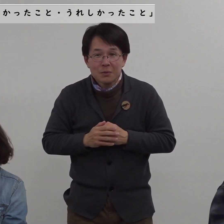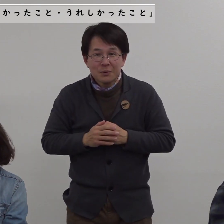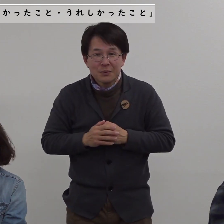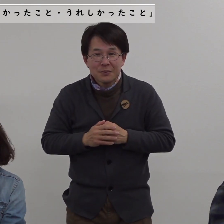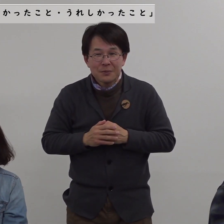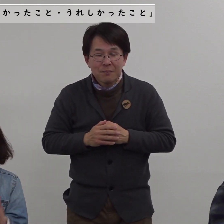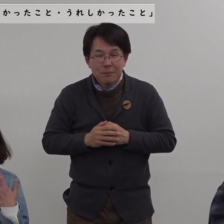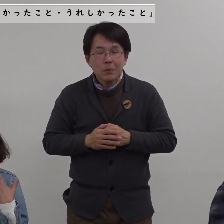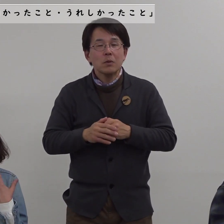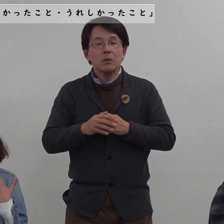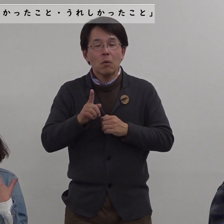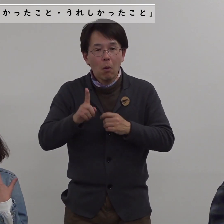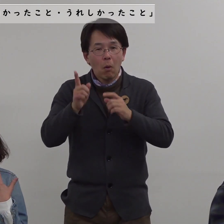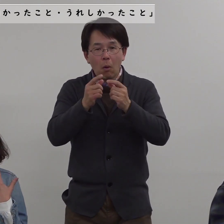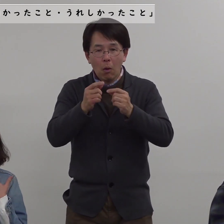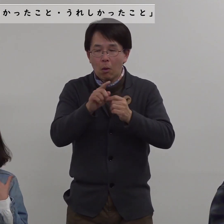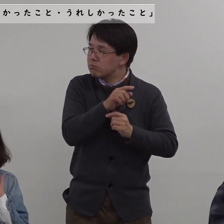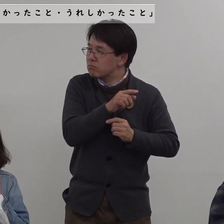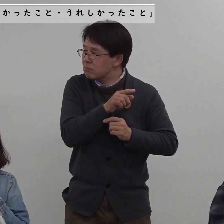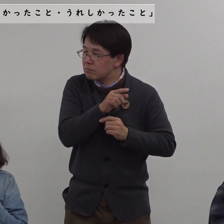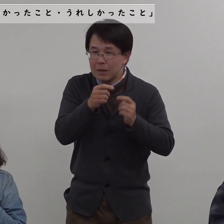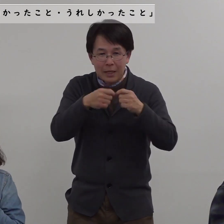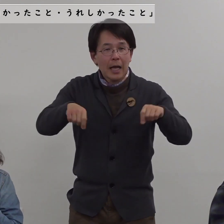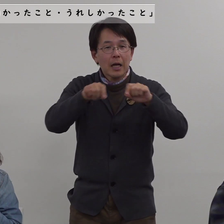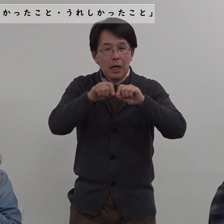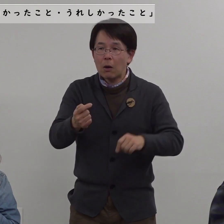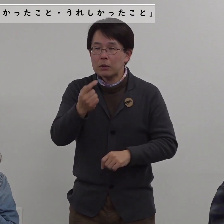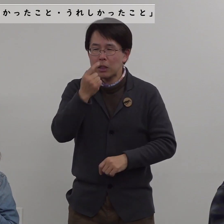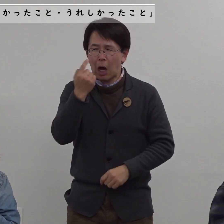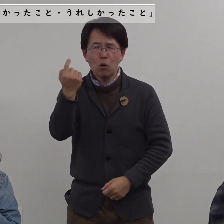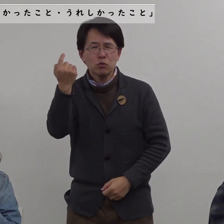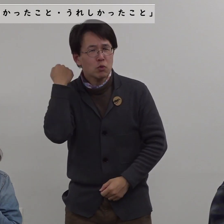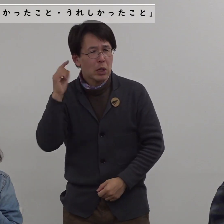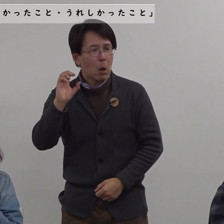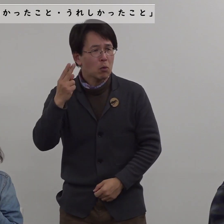それによって音の存在を私は知ることができる